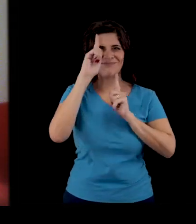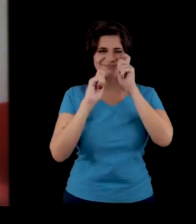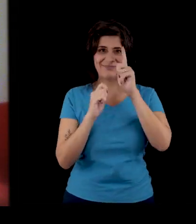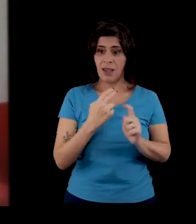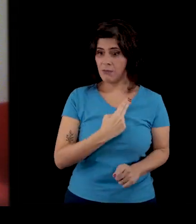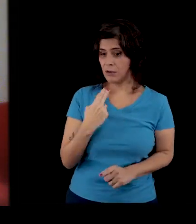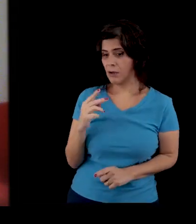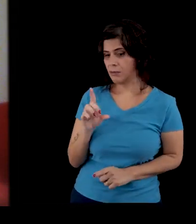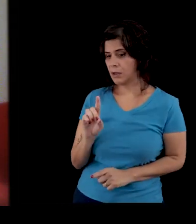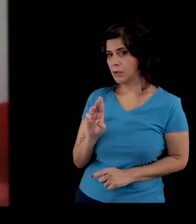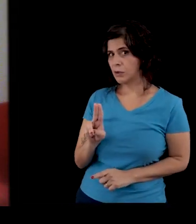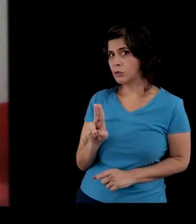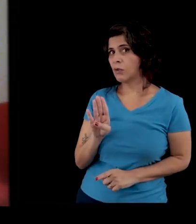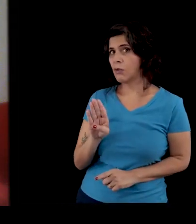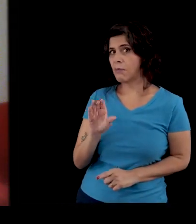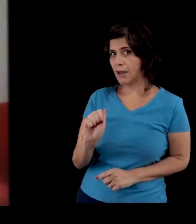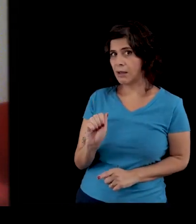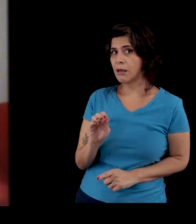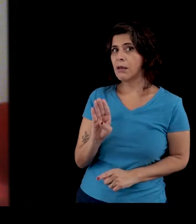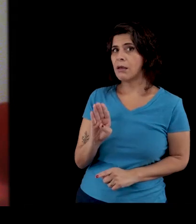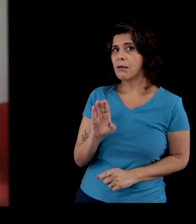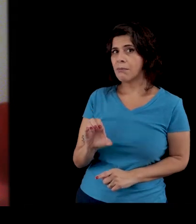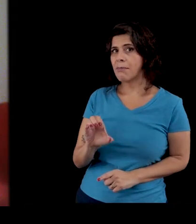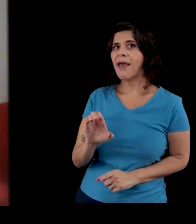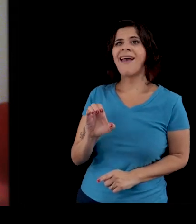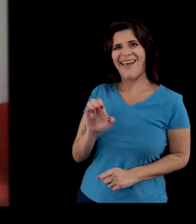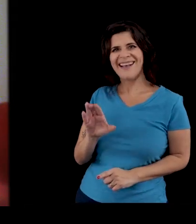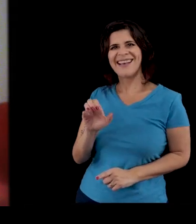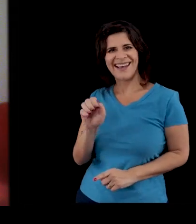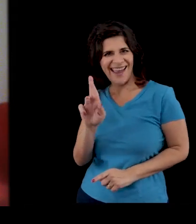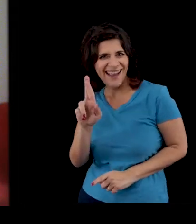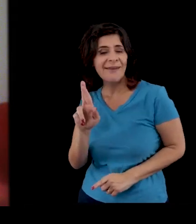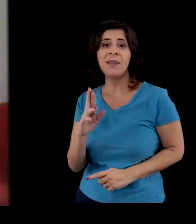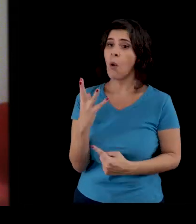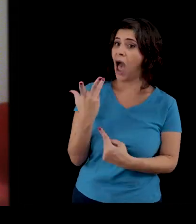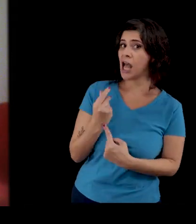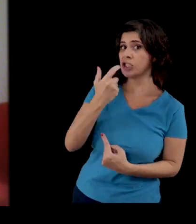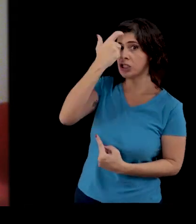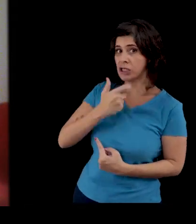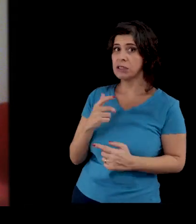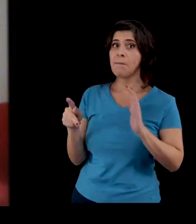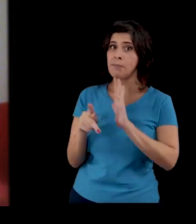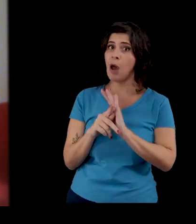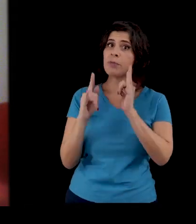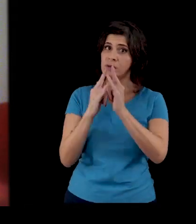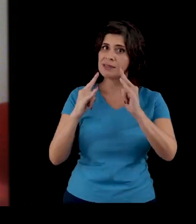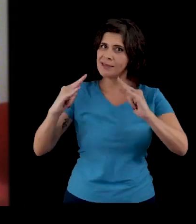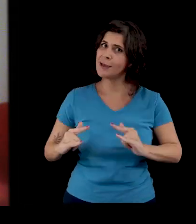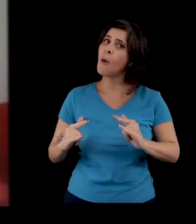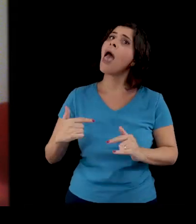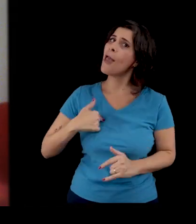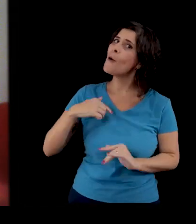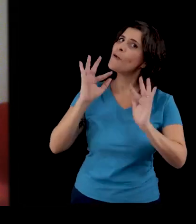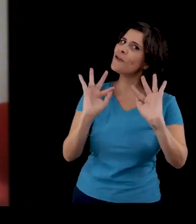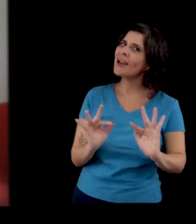Estou muito feliz de estar aqui passando um pouquinho mais dos meus conhecimentos para vocês. Espero que vocês treinem aí em casa